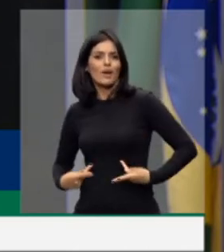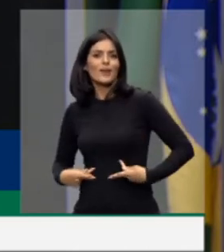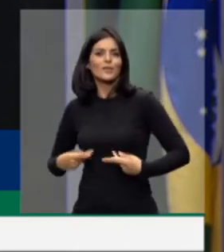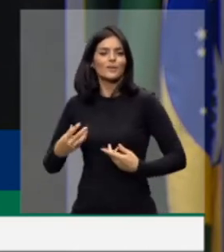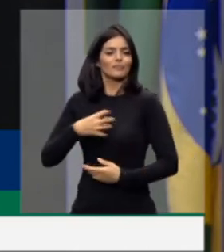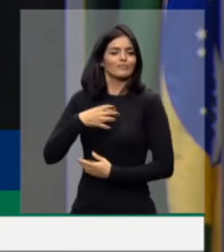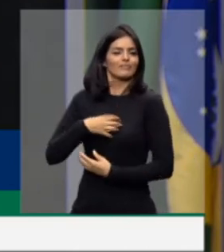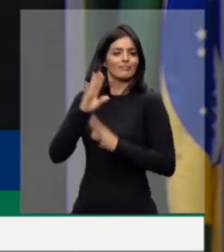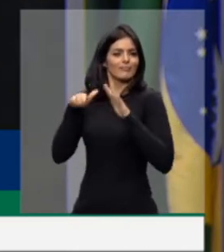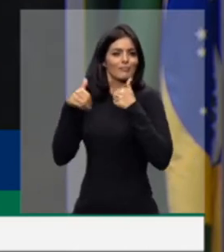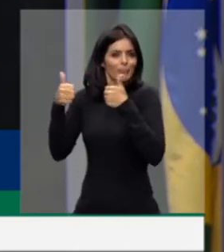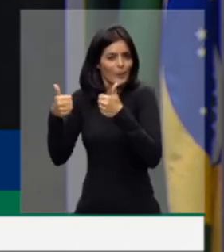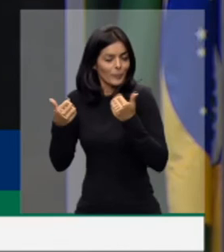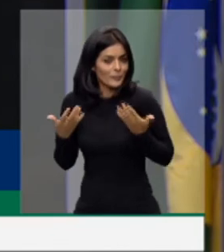SUPERIOR A 21.5% NA MELHORIA DO IDH. E É A FORMA QUE NÓS